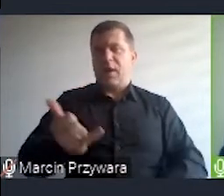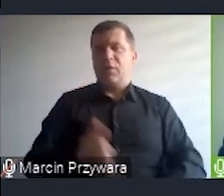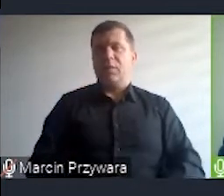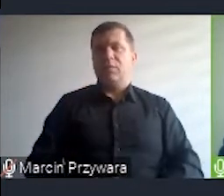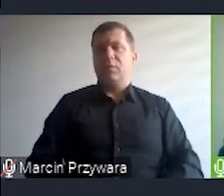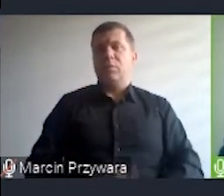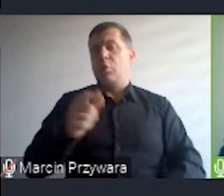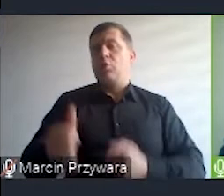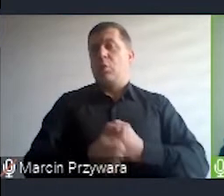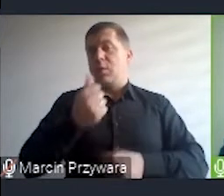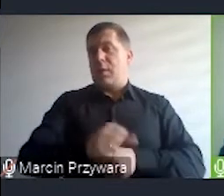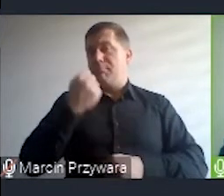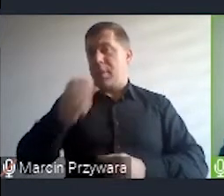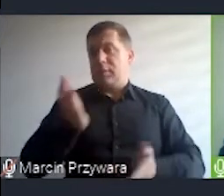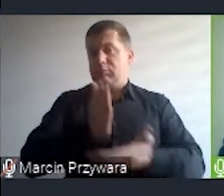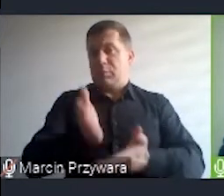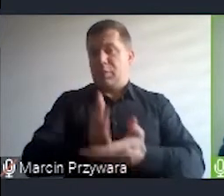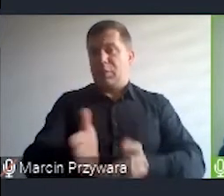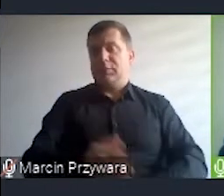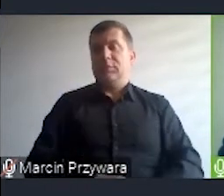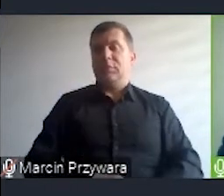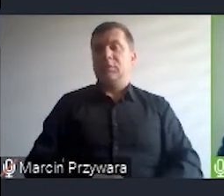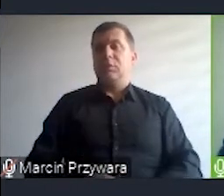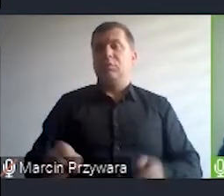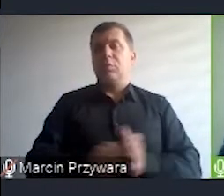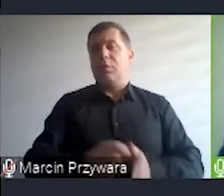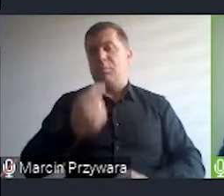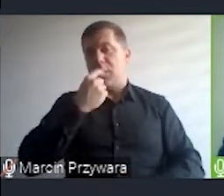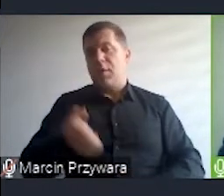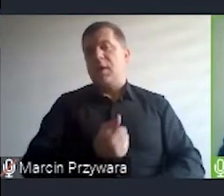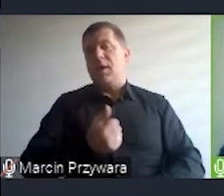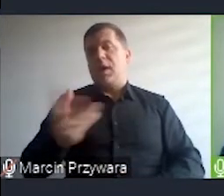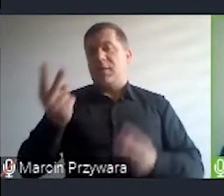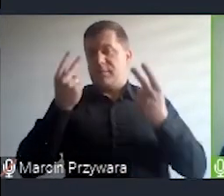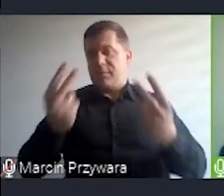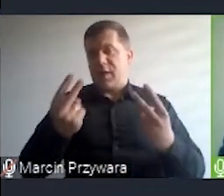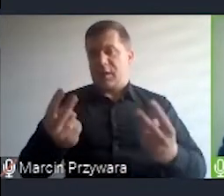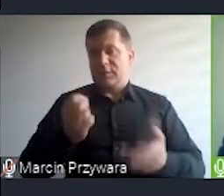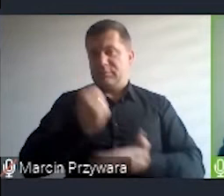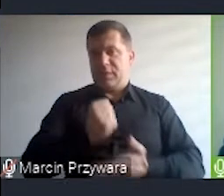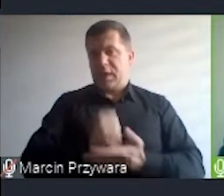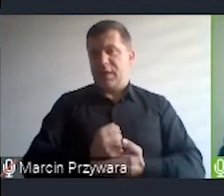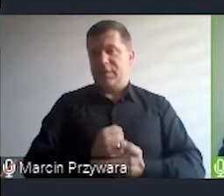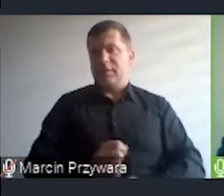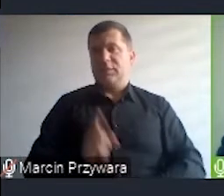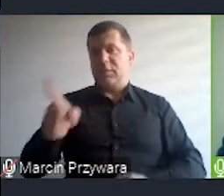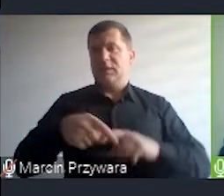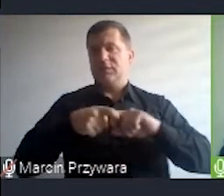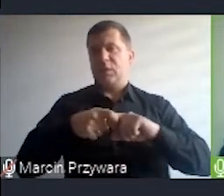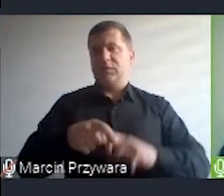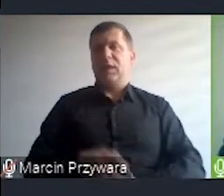Te dokumenty są bardzo pomocne do określenia kilku ważnych kwestii z nim związanych.